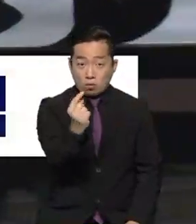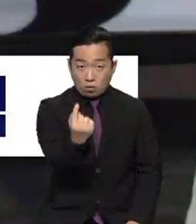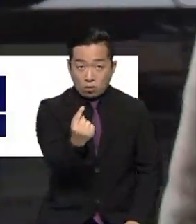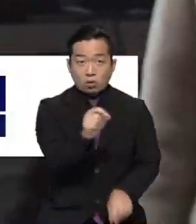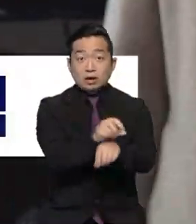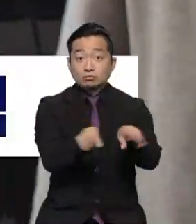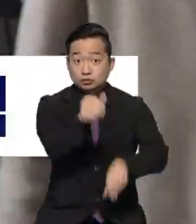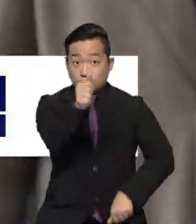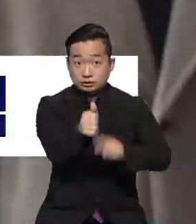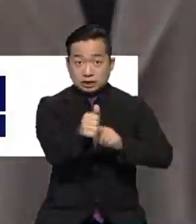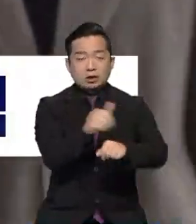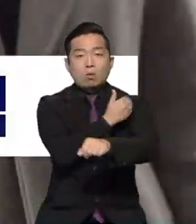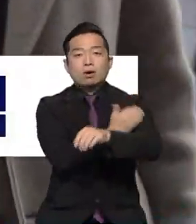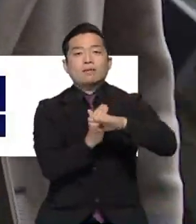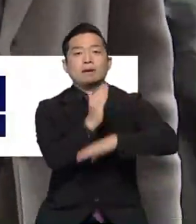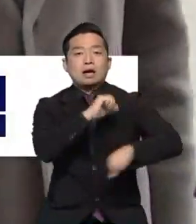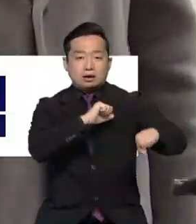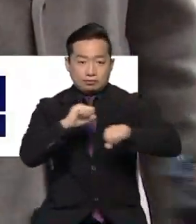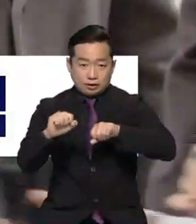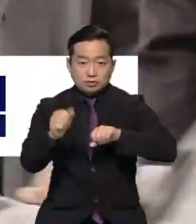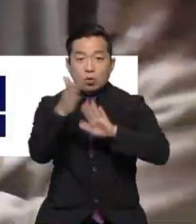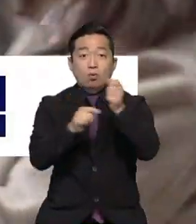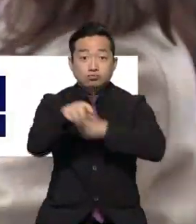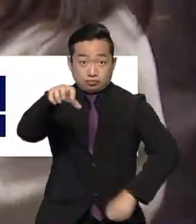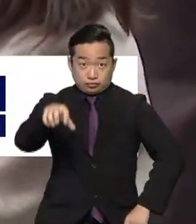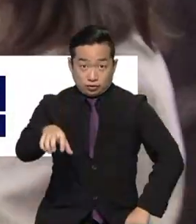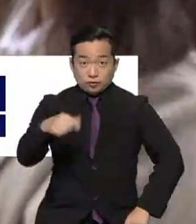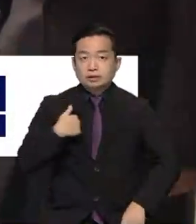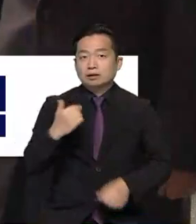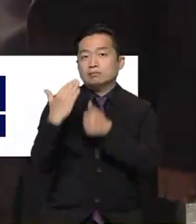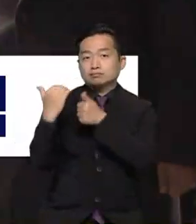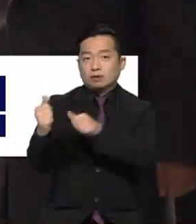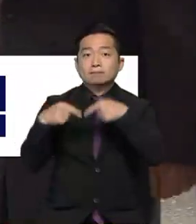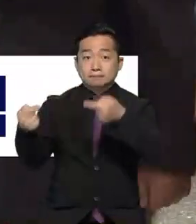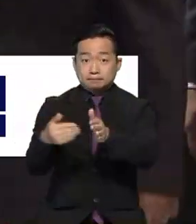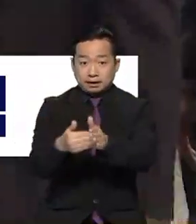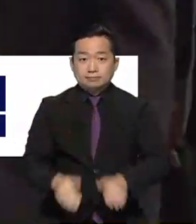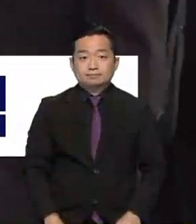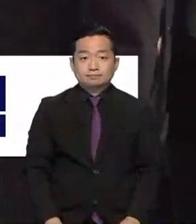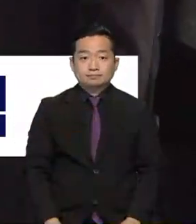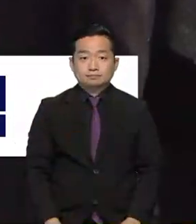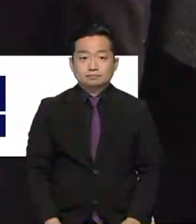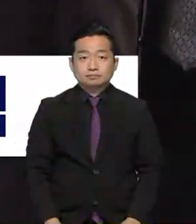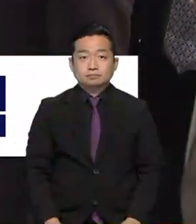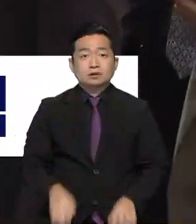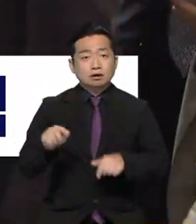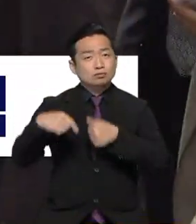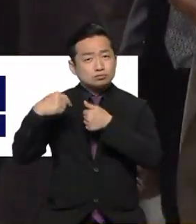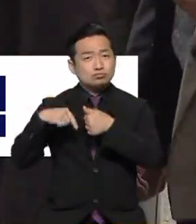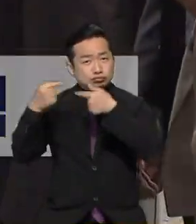(기자) 유병호 감사원 사무총장이 직권남용 등의 혐의로 고위공직자범죄수사처에 출석했습니다. 소환 일정을 둘러싸고 10월 중순부터